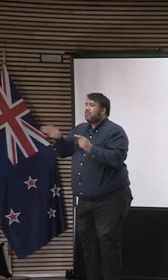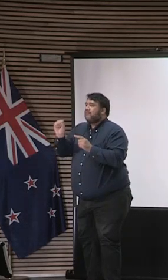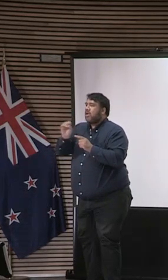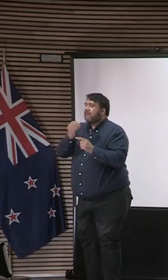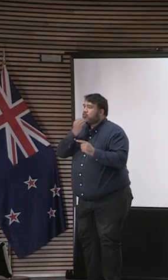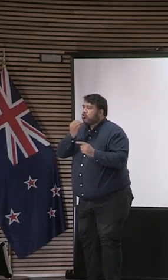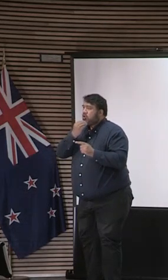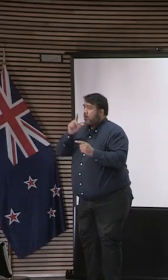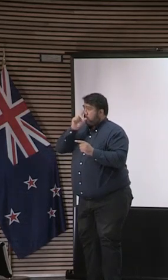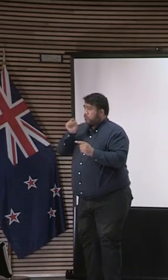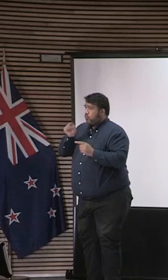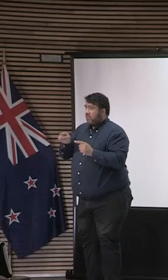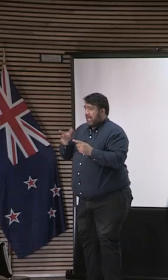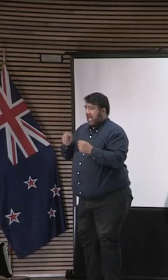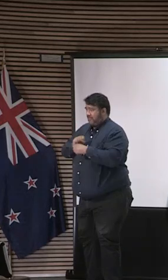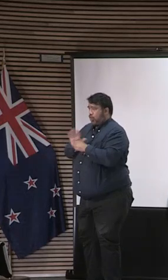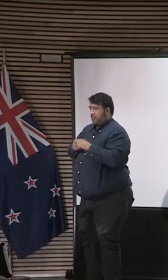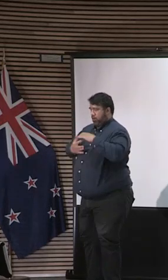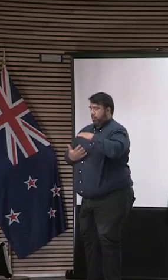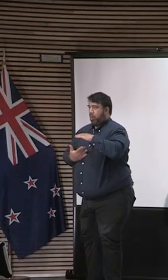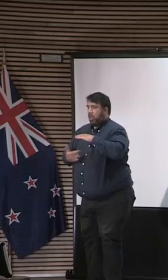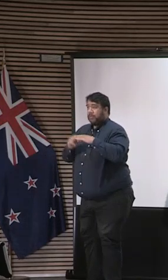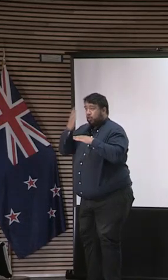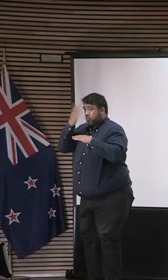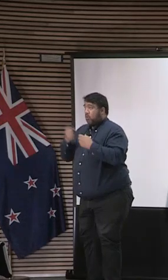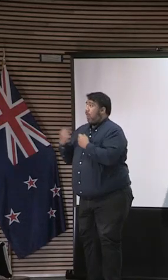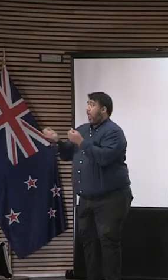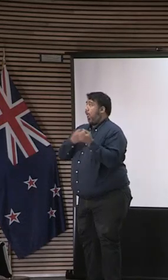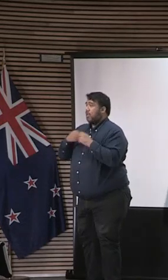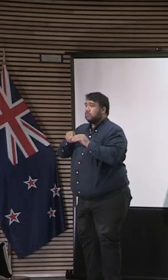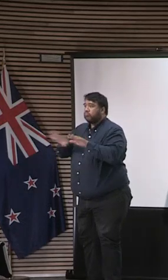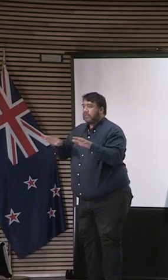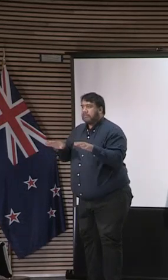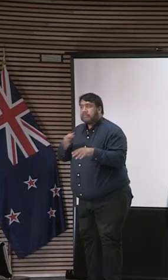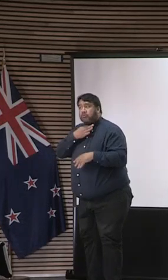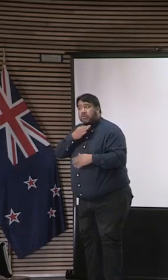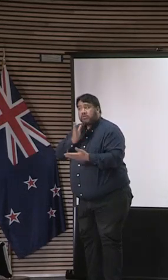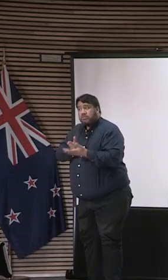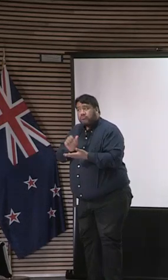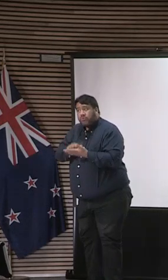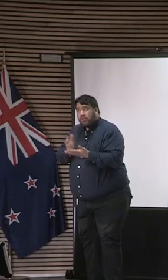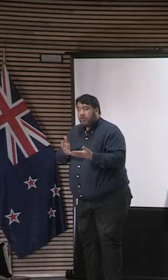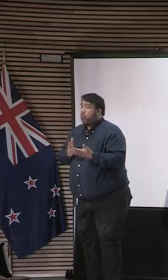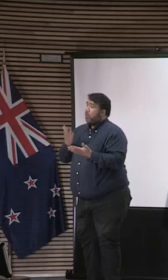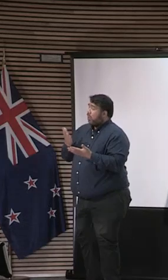He aha nga mea e tika ana kia taraihia nga kaituku kai kawe? Ka taea e ratau te mahi a